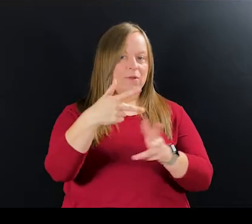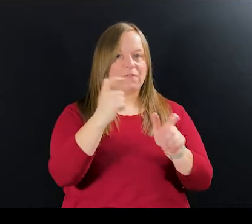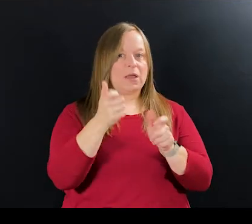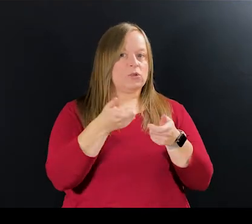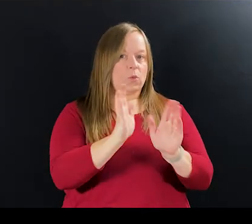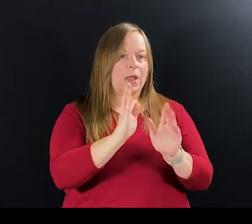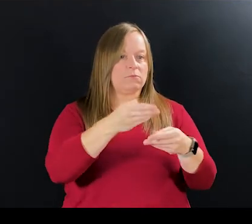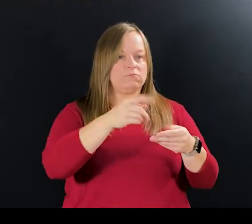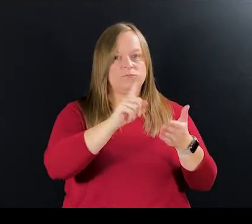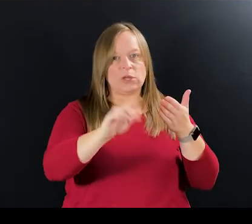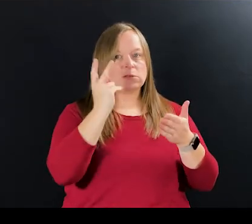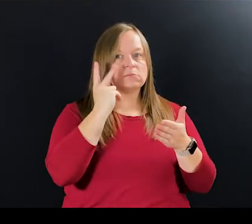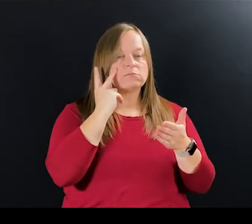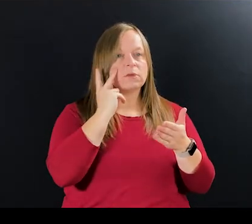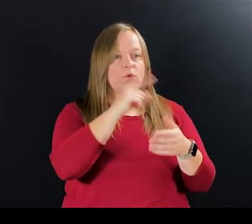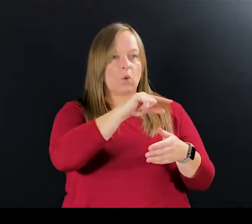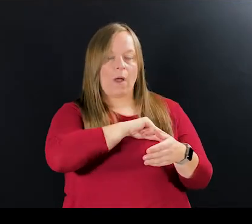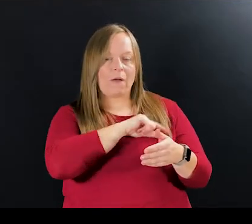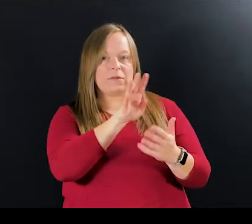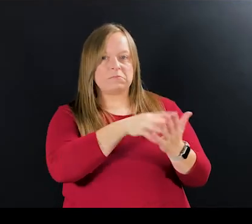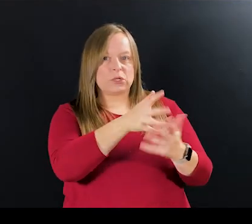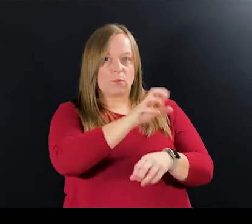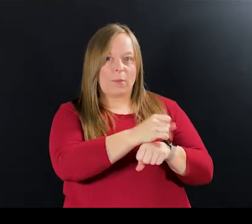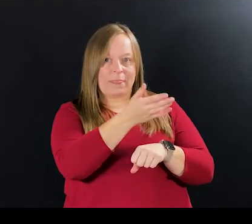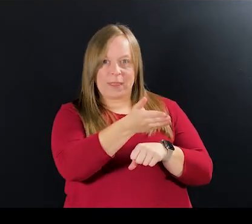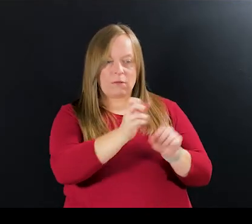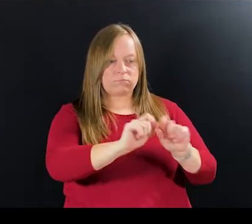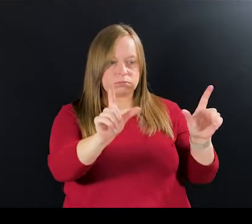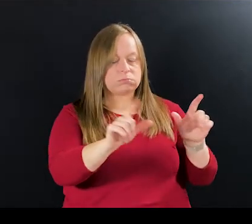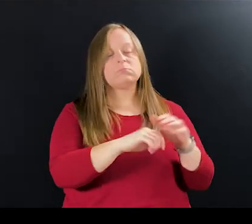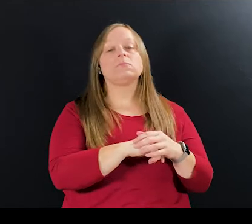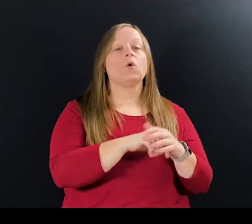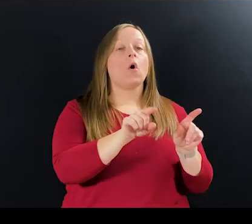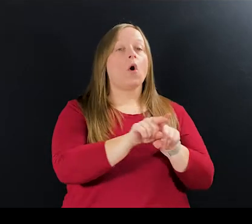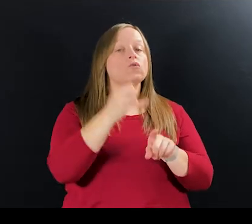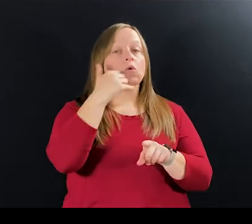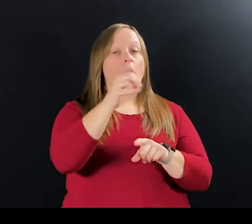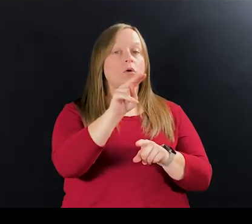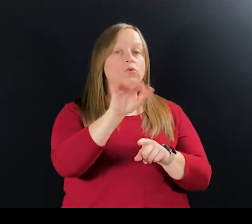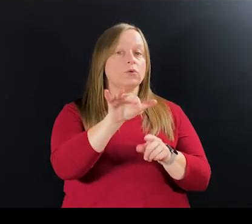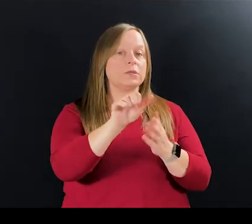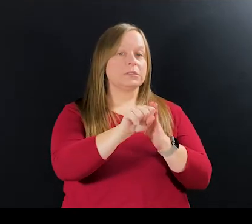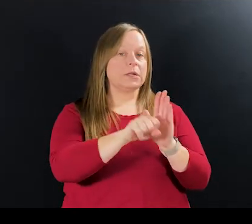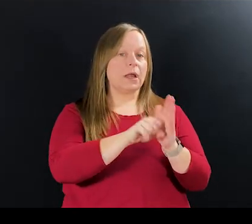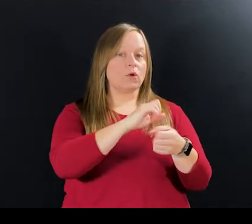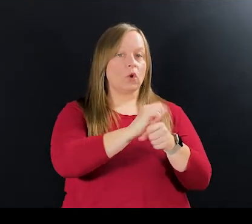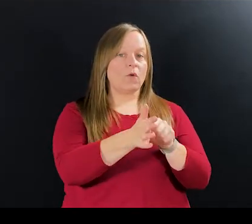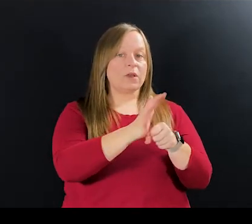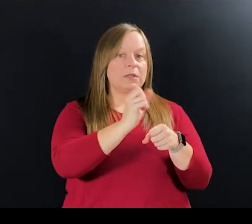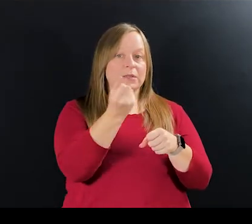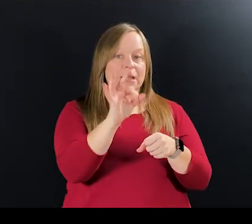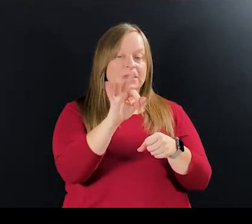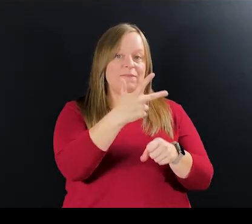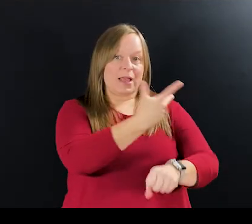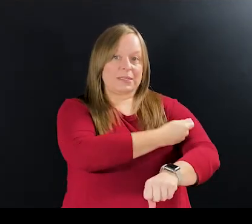que es la forma más rápida de ver si es elegible y programar una cita. También, puede llamar a la línea directa de vacunación COVID-19